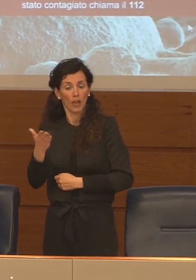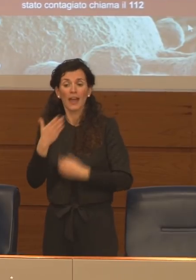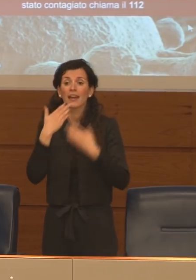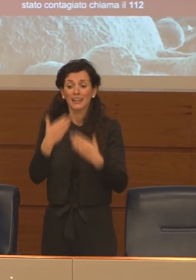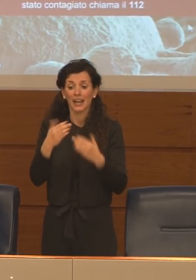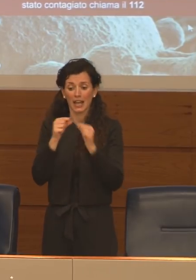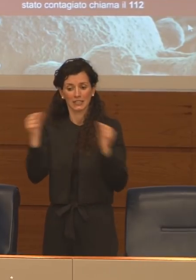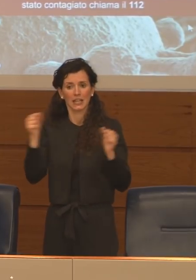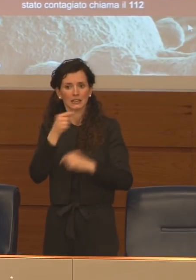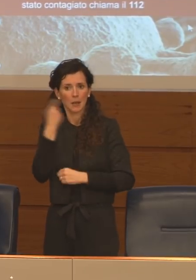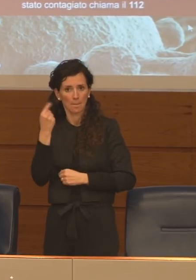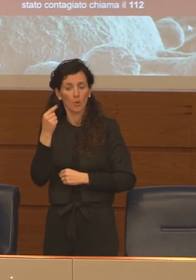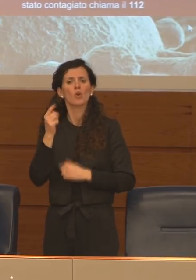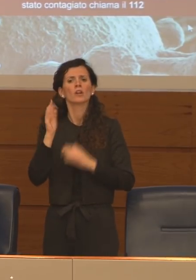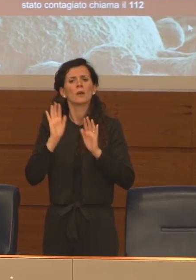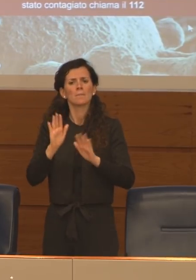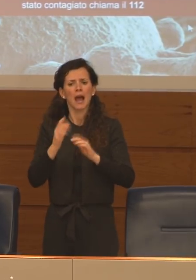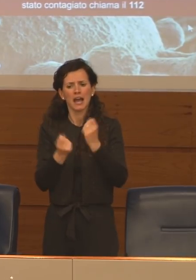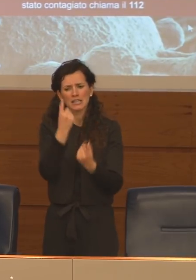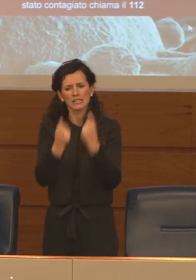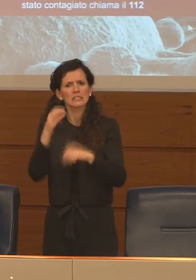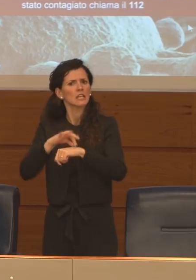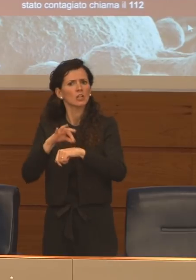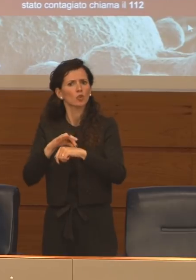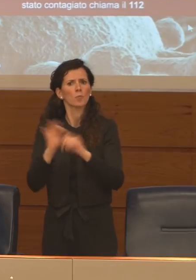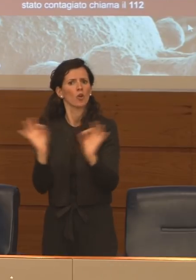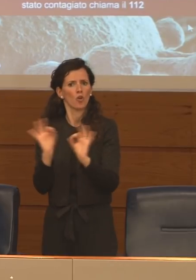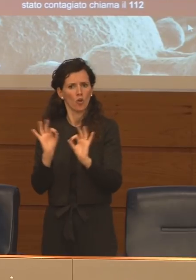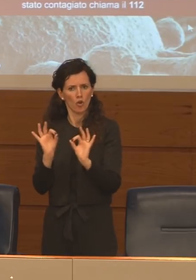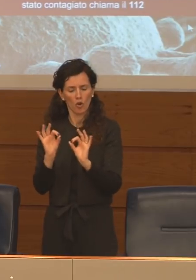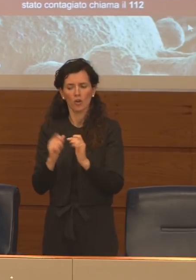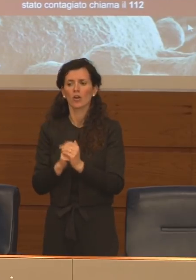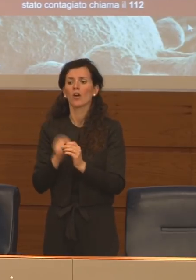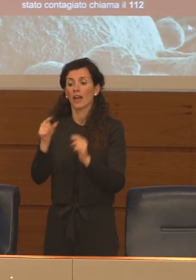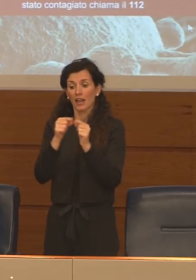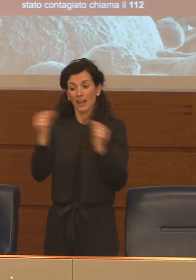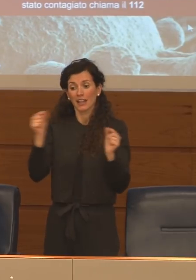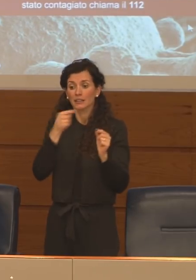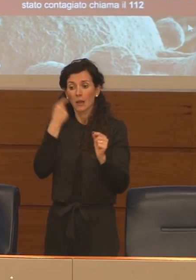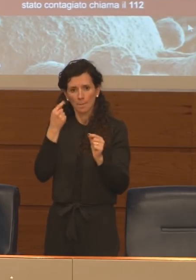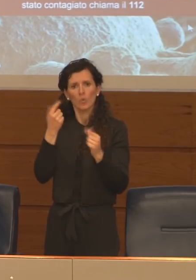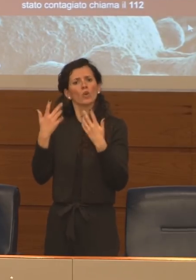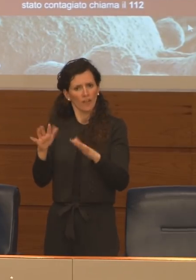avuto perché sono state tamponate, hanno avuto una oh scusate perché hanno